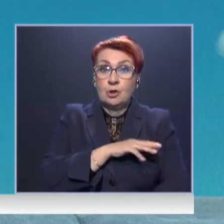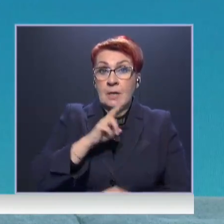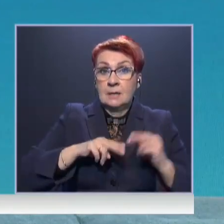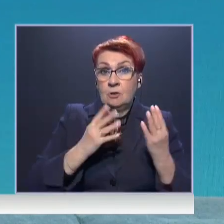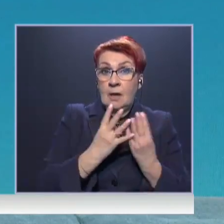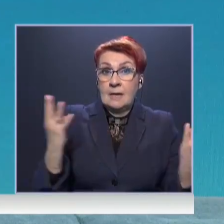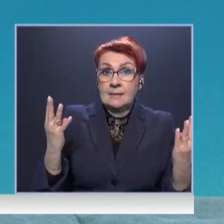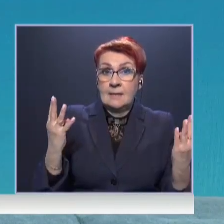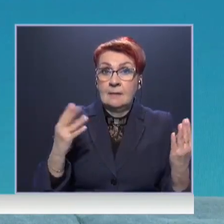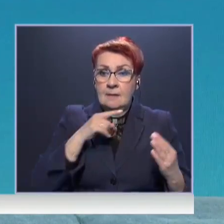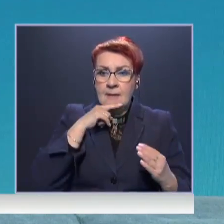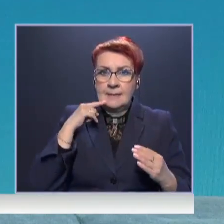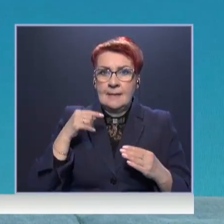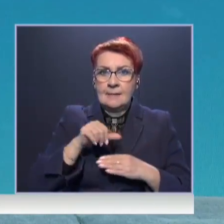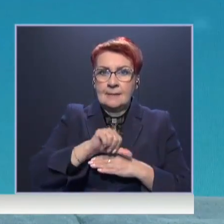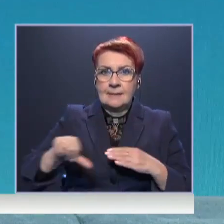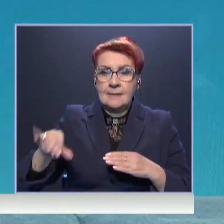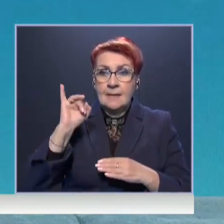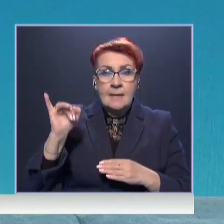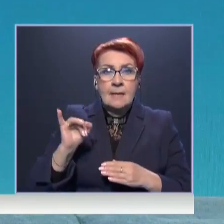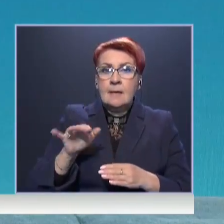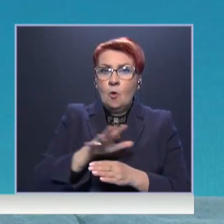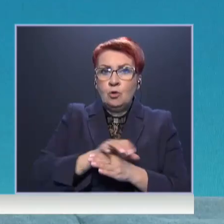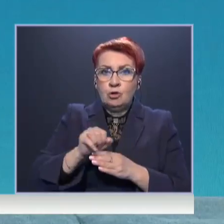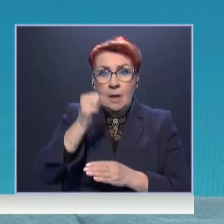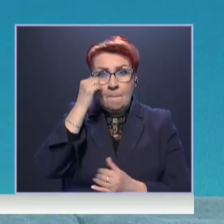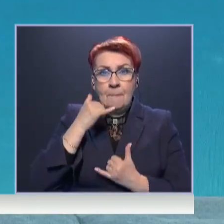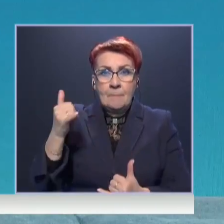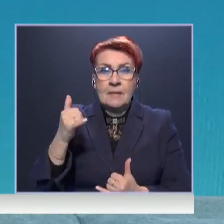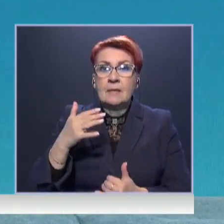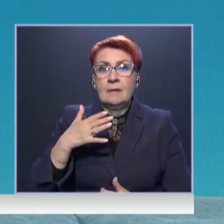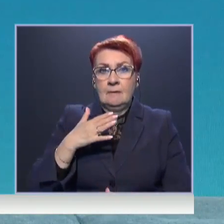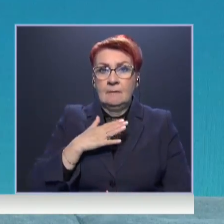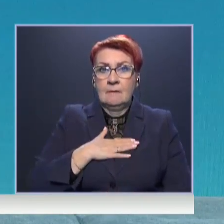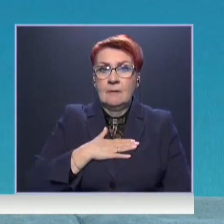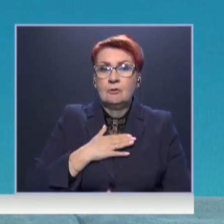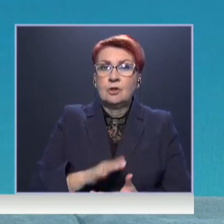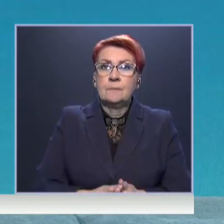с Россией и сносит памятники Советским солдатам жители зарубежных стран выражают поддержку специальной